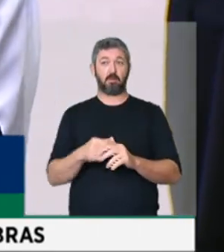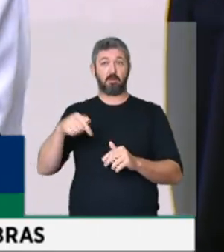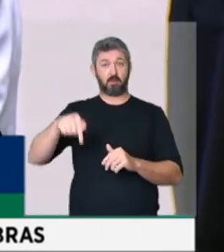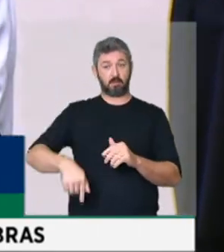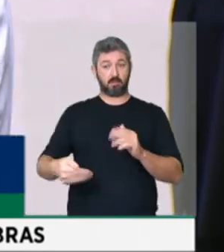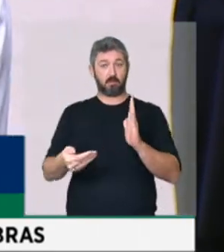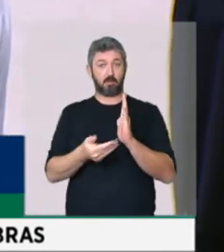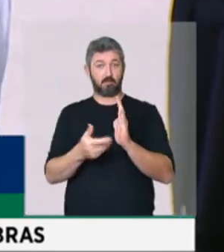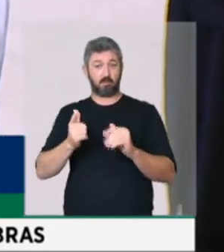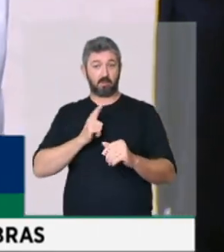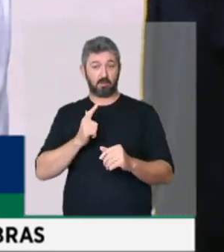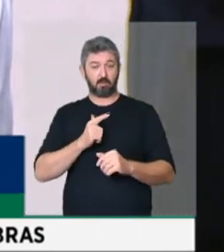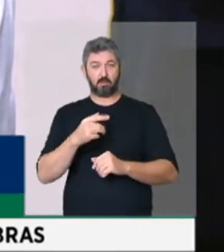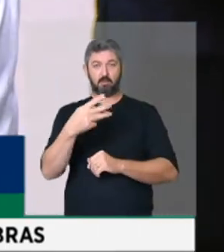DAS MEDIDAS PROVISÓRIAS. NÓS TEMOS NESSA CASA 31 MEDIDAS